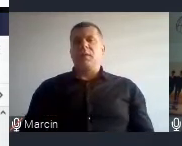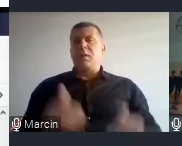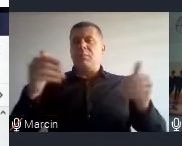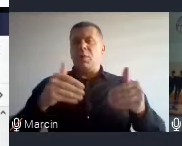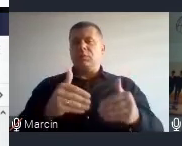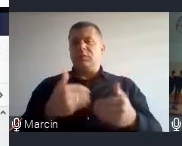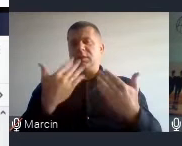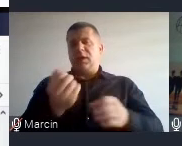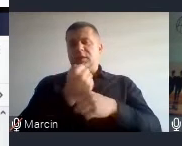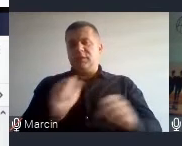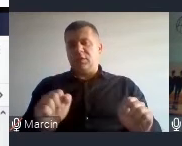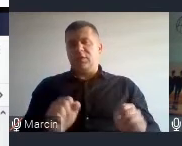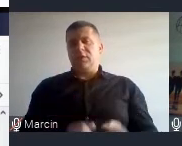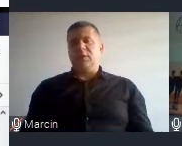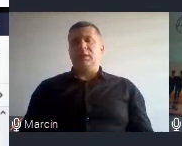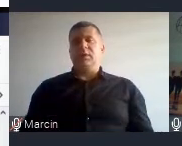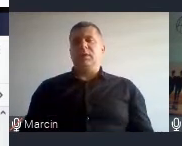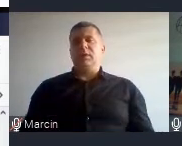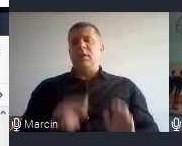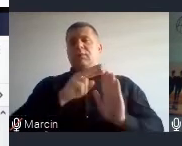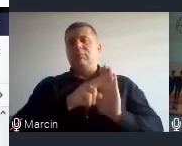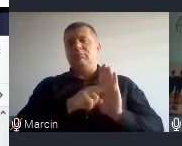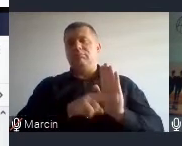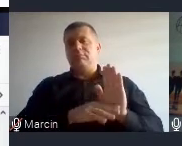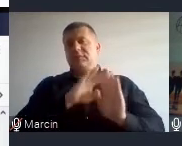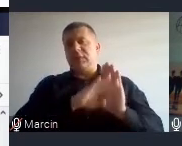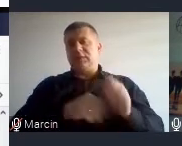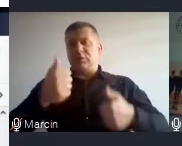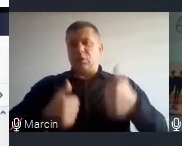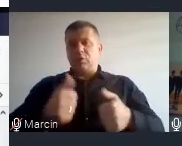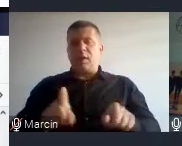zwolnienia z procedur, z zasady konkurencyjności, z rozeznania,